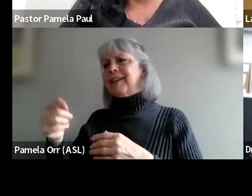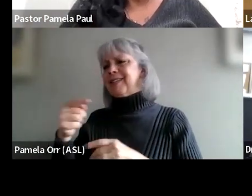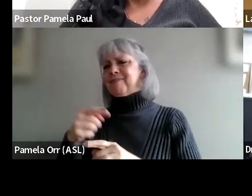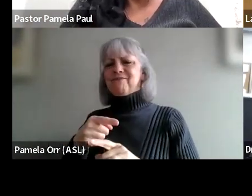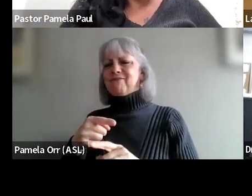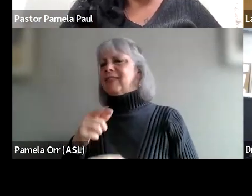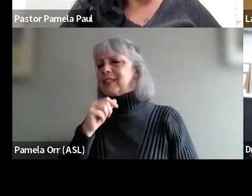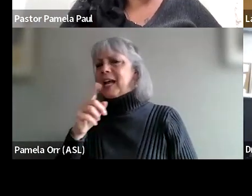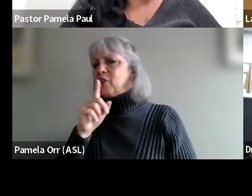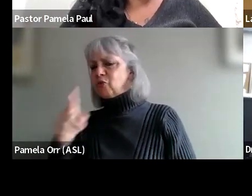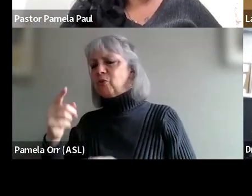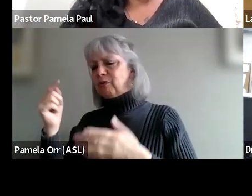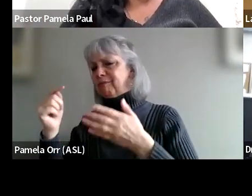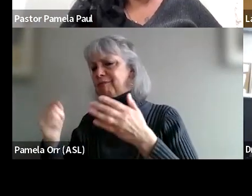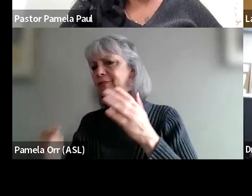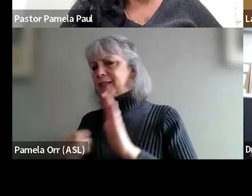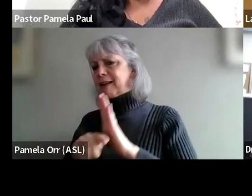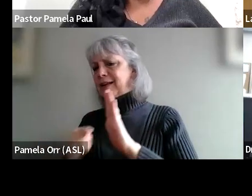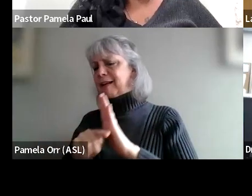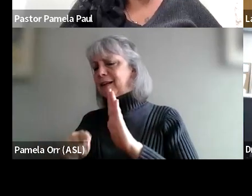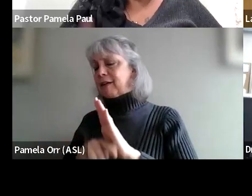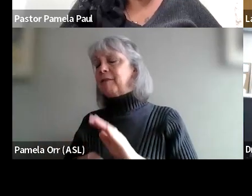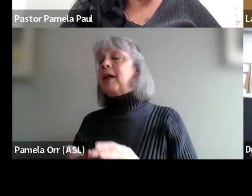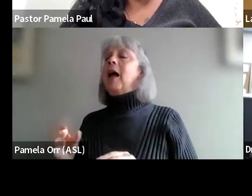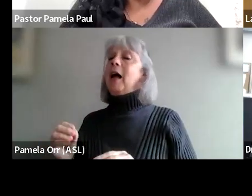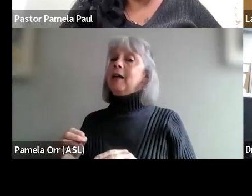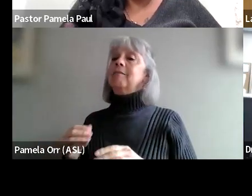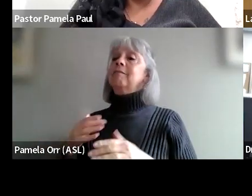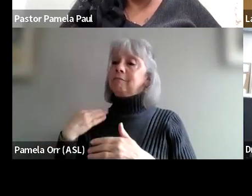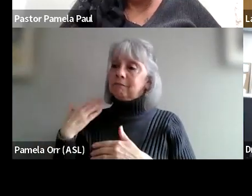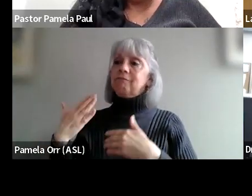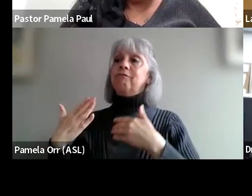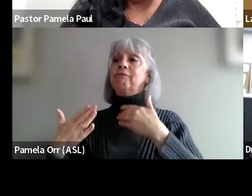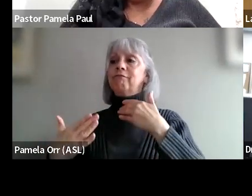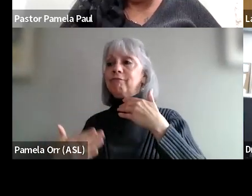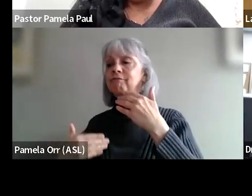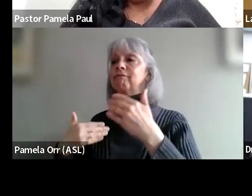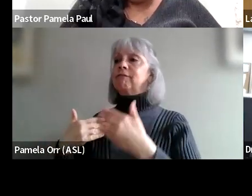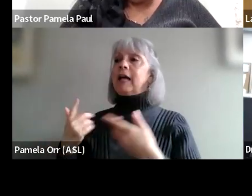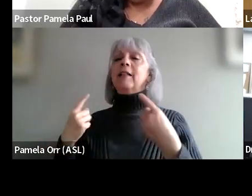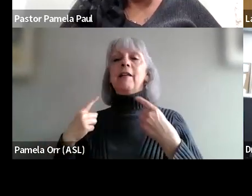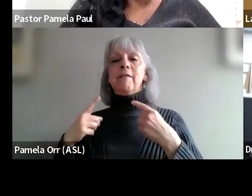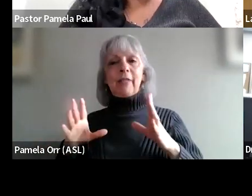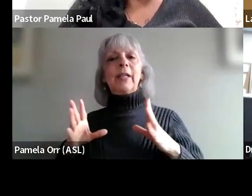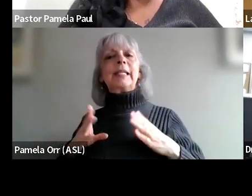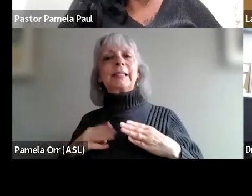Y con el tiempo lo aceptan. Me duele decirlo,